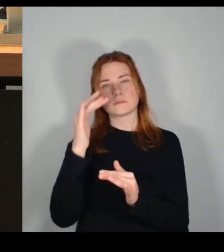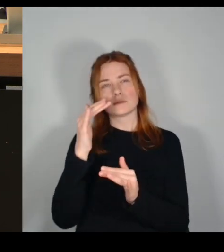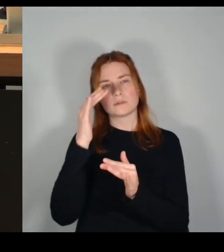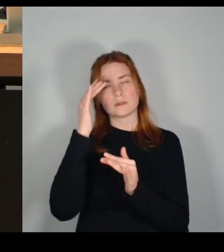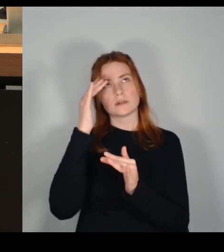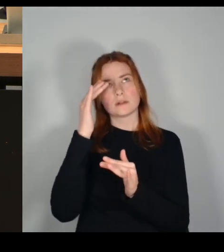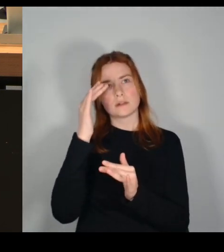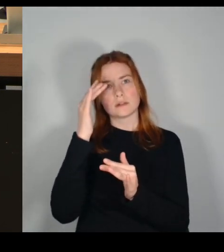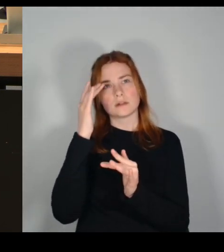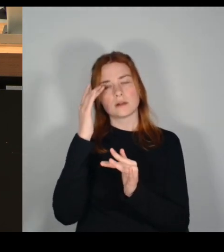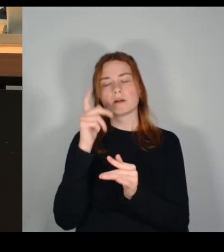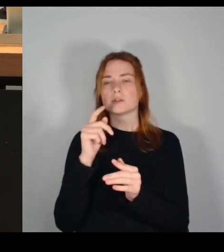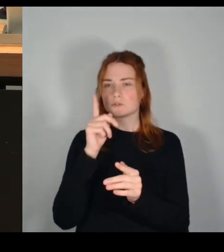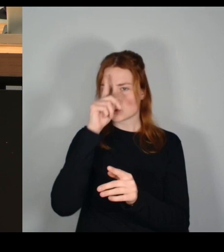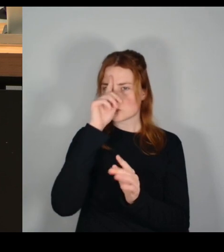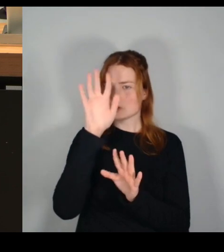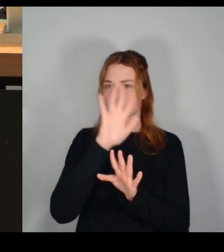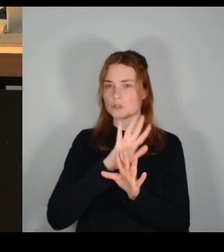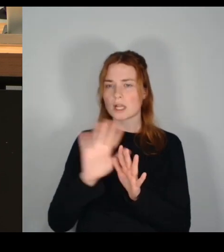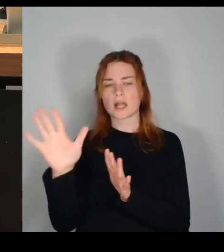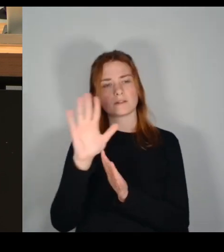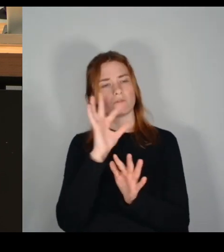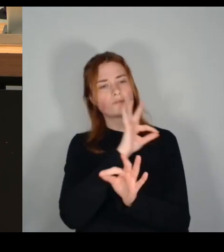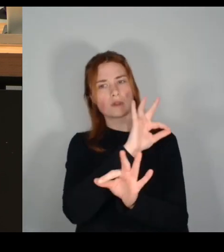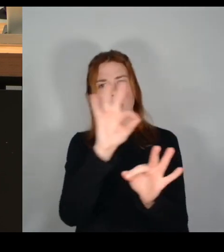Die Jesiden sind eine ethnisch religiöse Minderheit